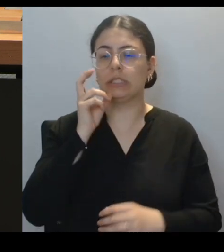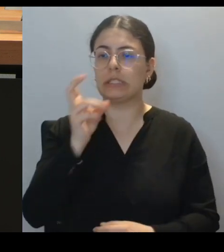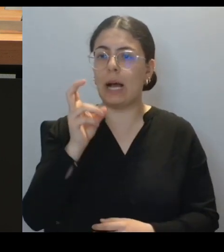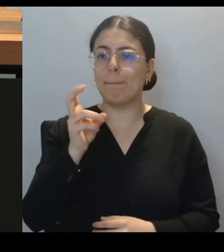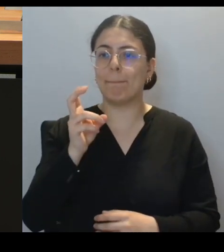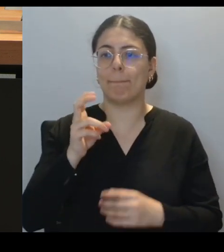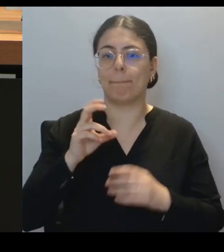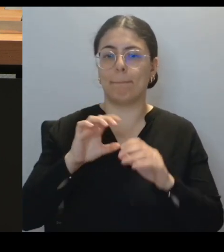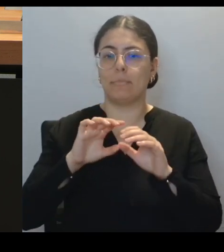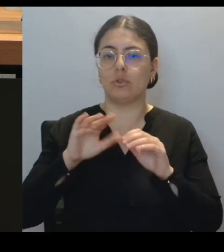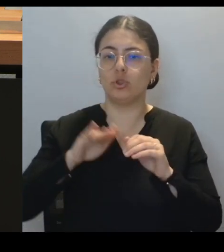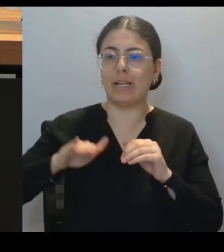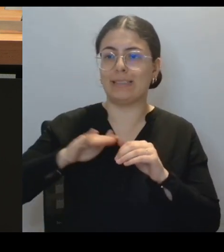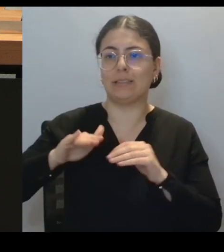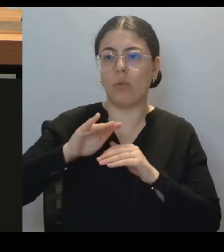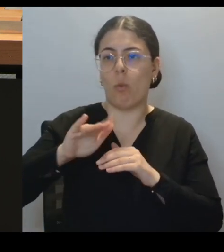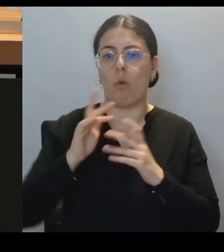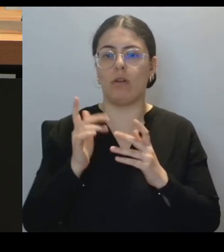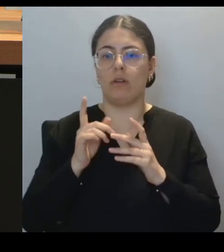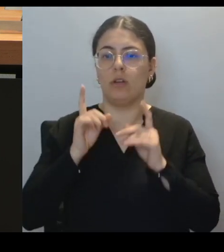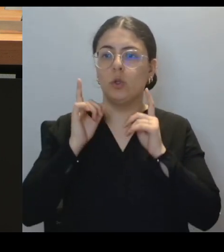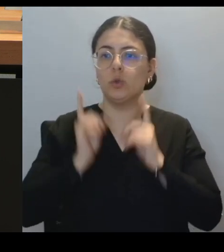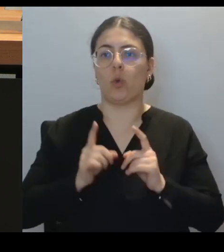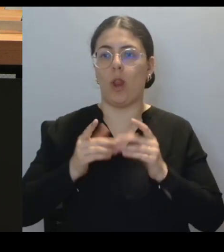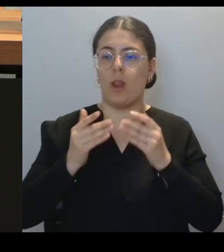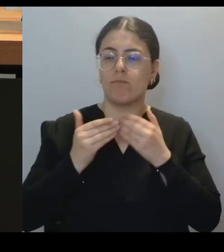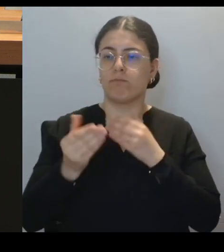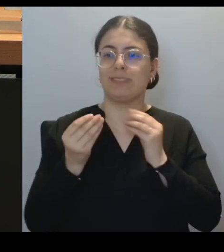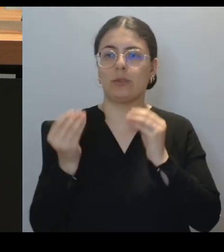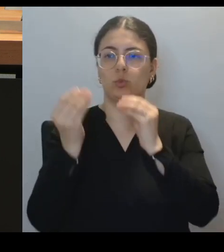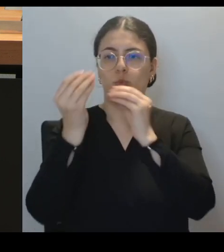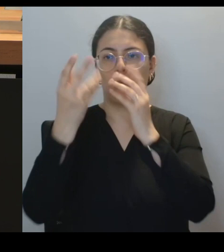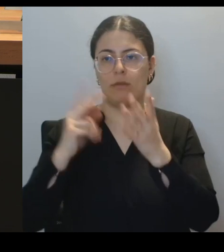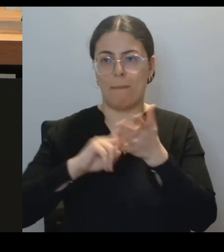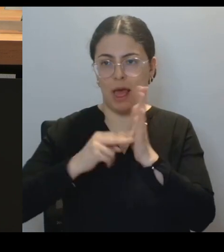Sie sehen, Berlin ist hier durchaus auf einen guten Weg.